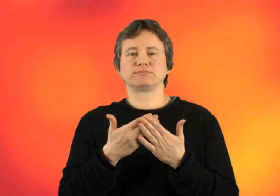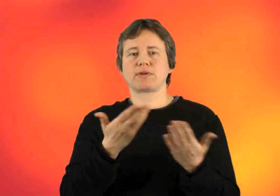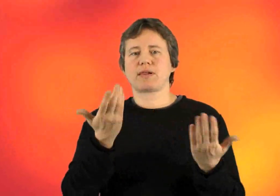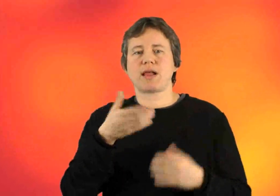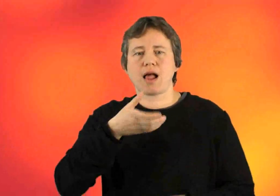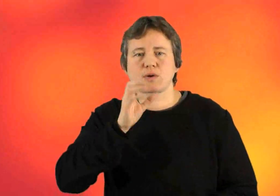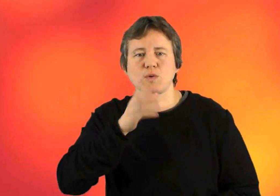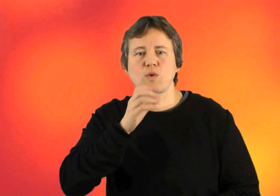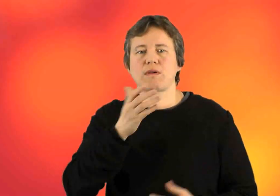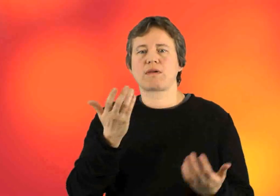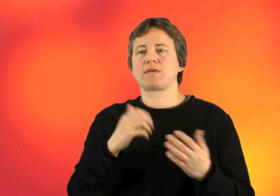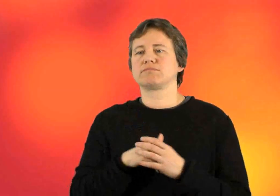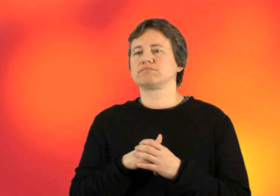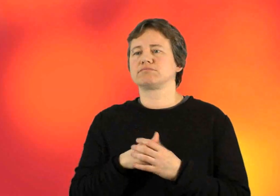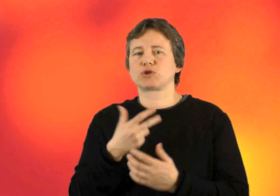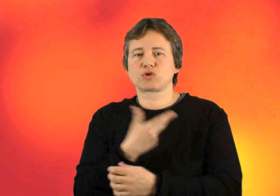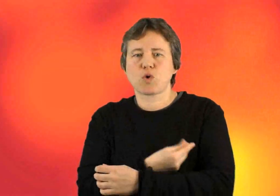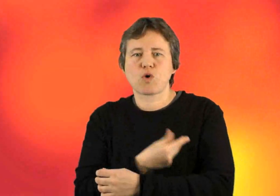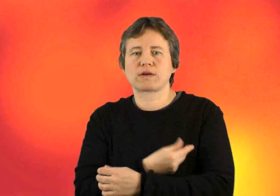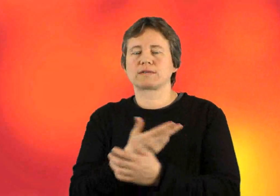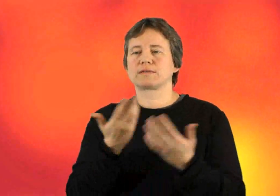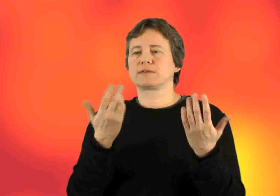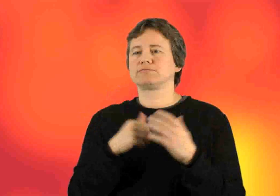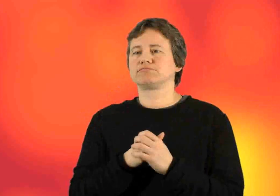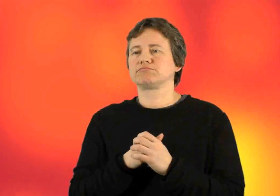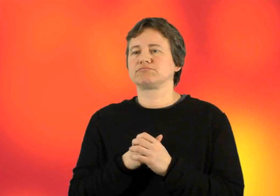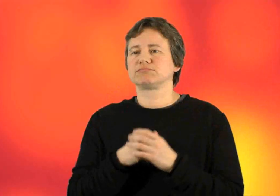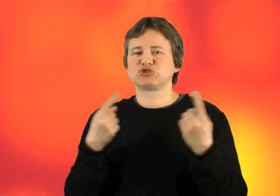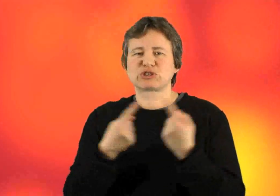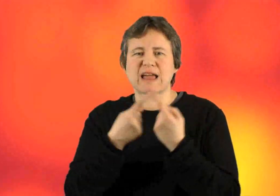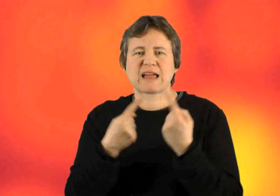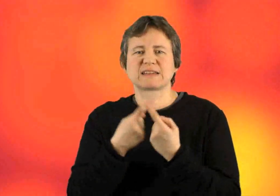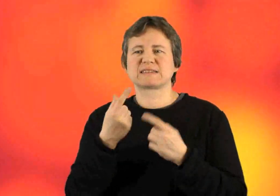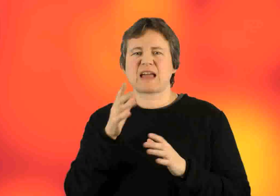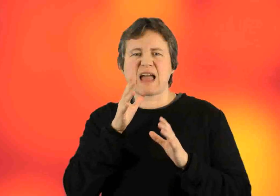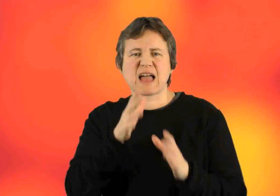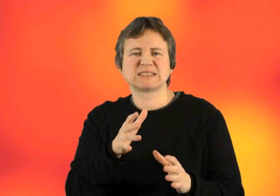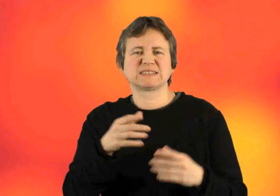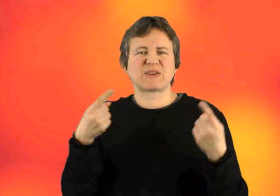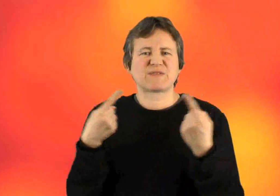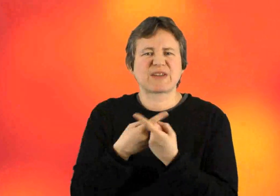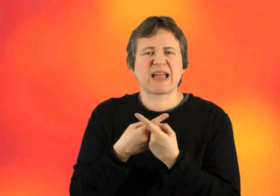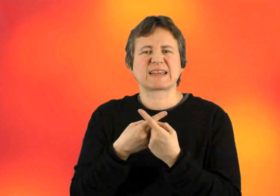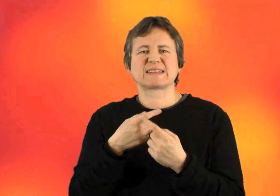Zum Beispiel Alkohol, Drogen, … Zum Beispiel Streit, Hass, Feindschaft